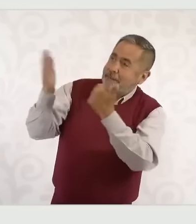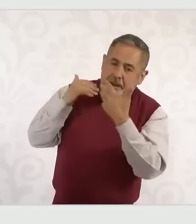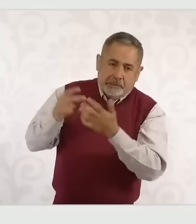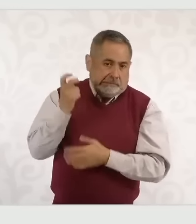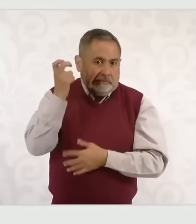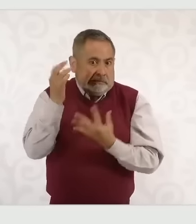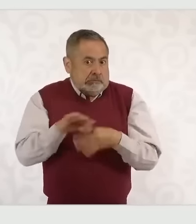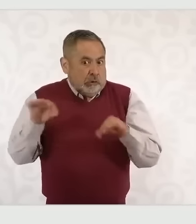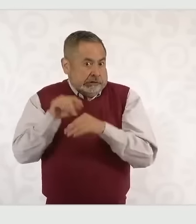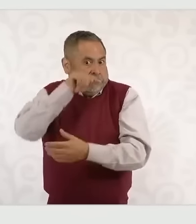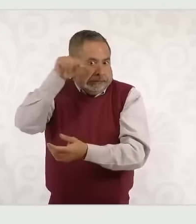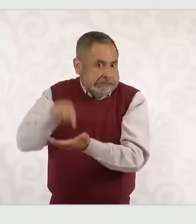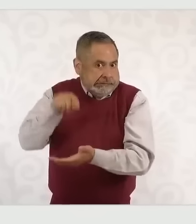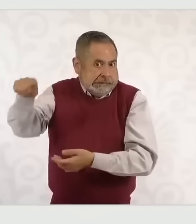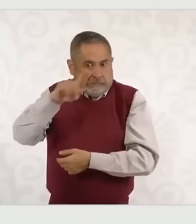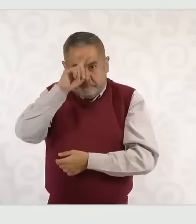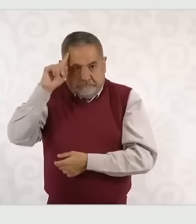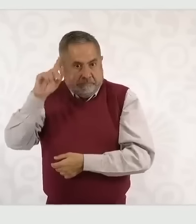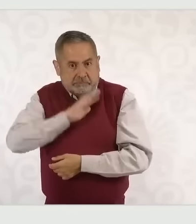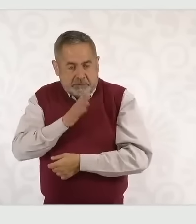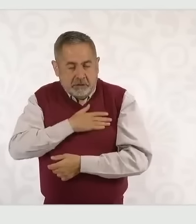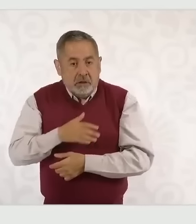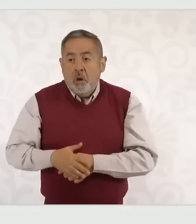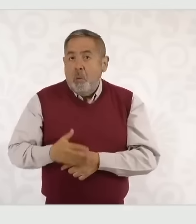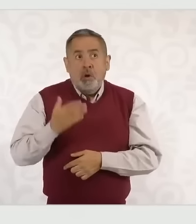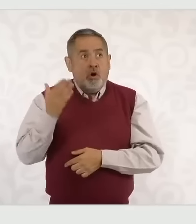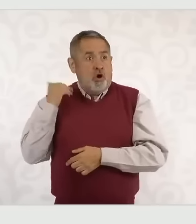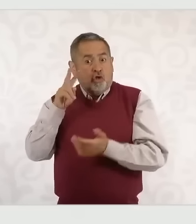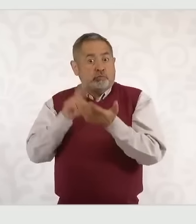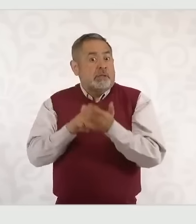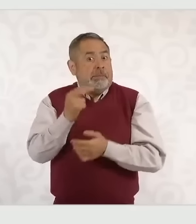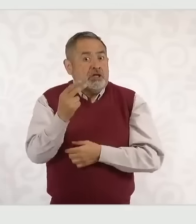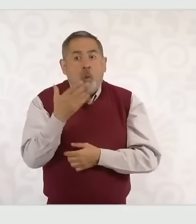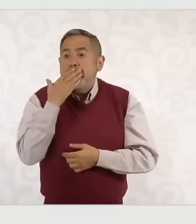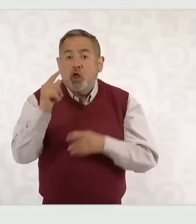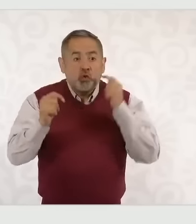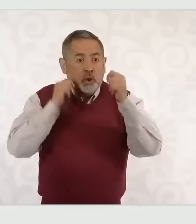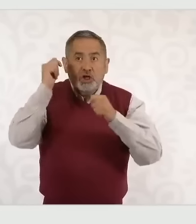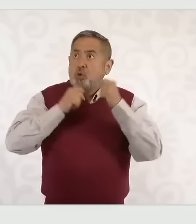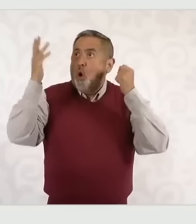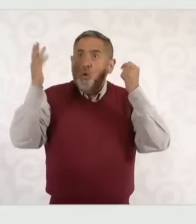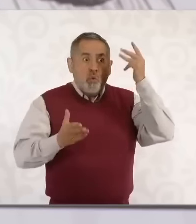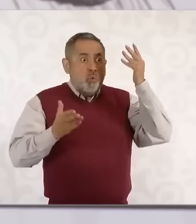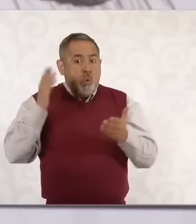Eh, cerramos con muy buenos números del turismo en 2025, muy buenos. Eh, voy a pedir a Josefina que